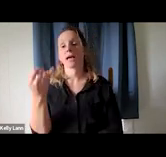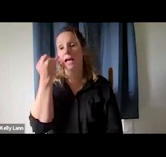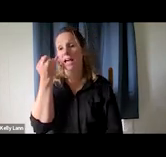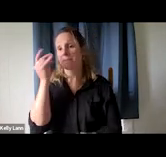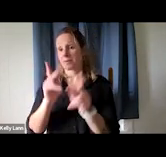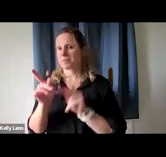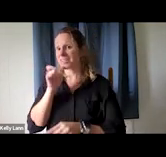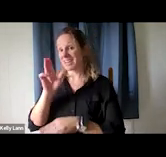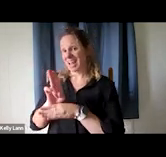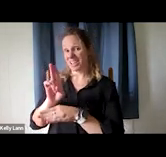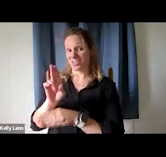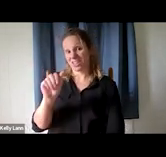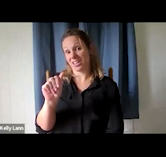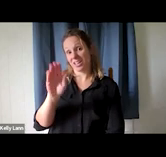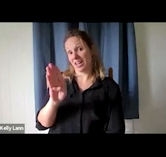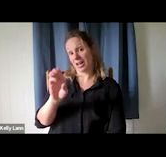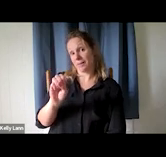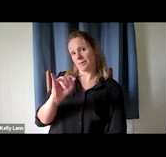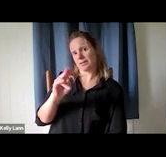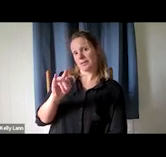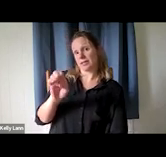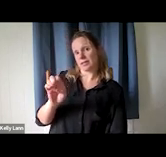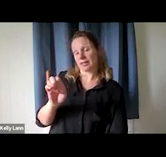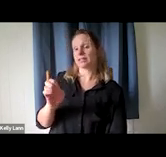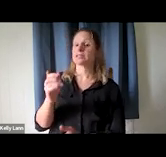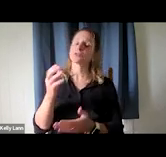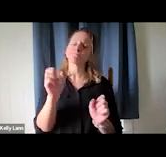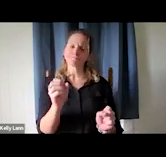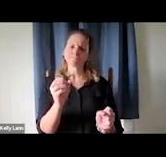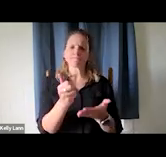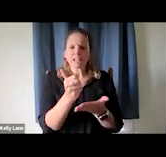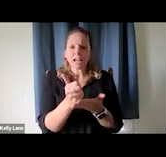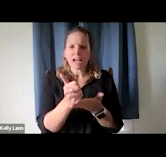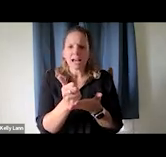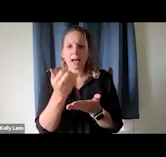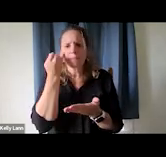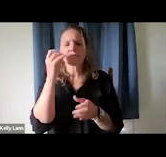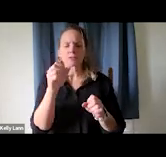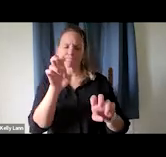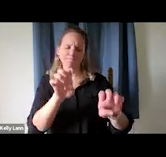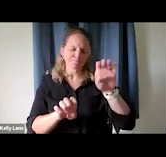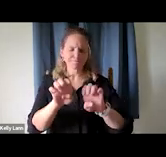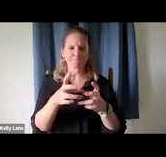Idealmente y es útil para nosotros si podemos evaluar los periodos de abstinencia,